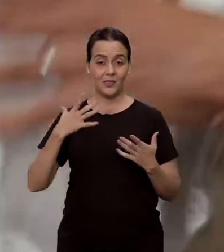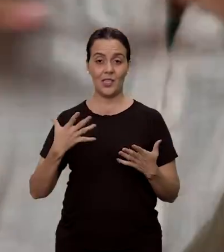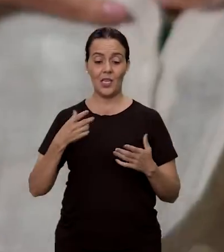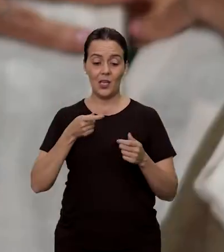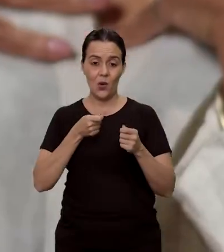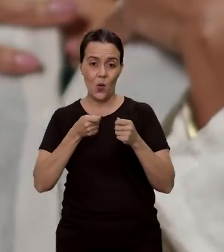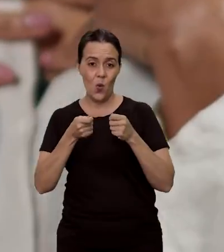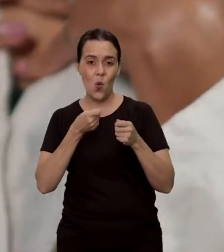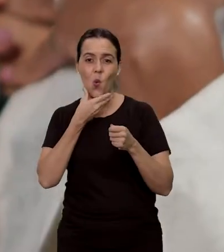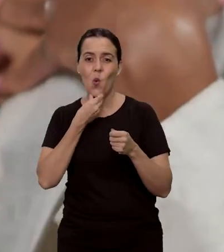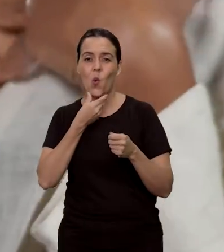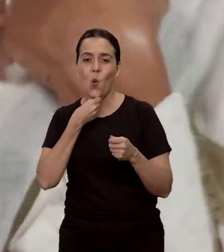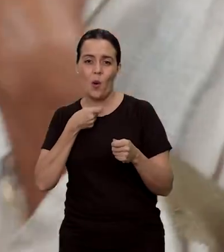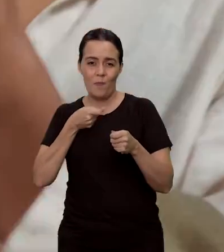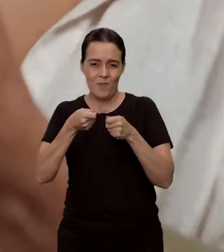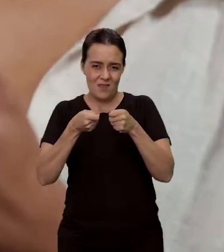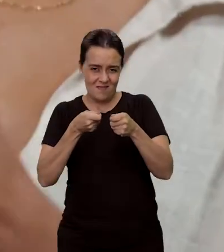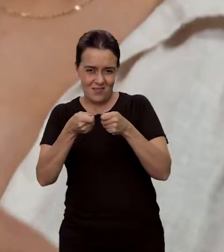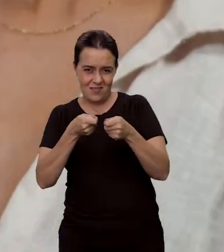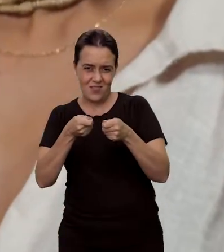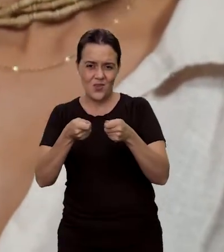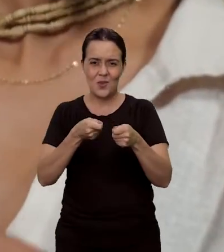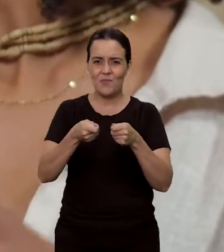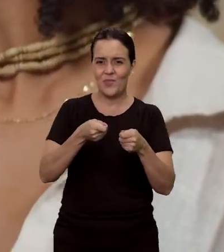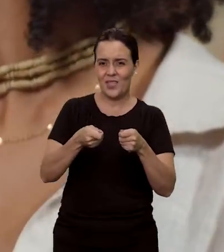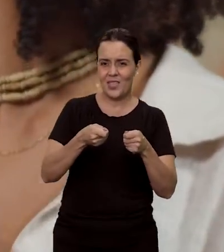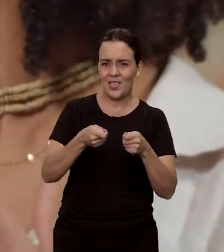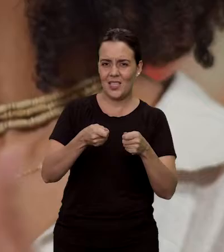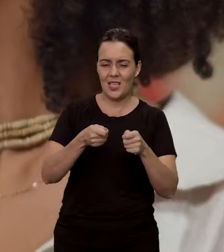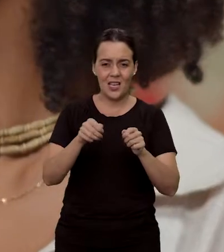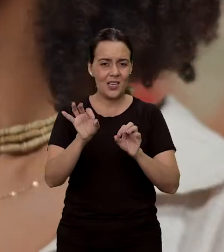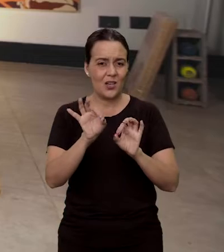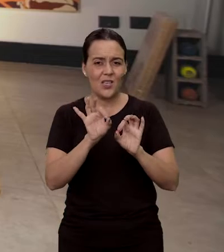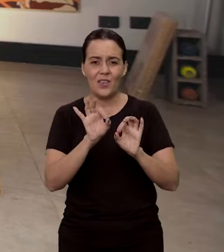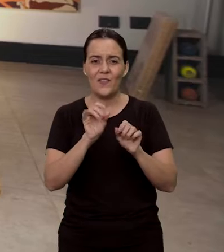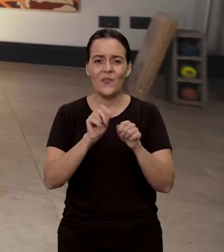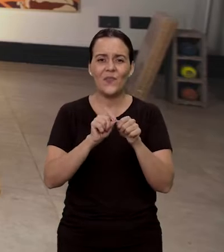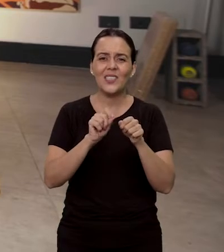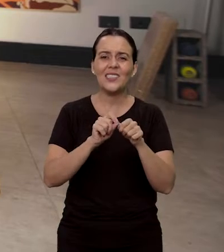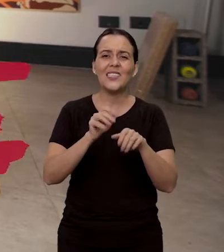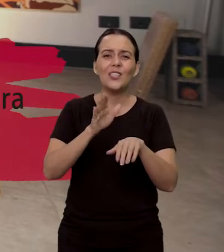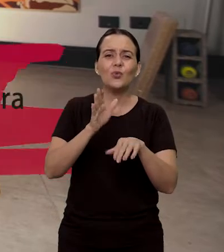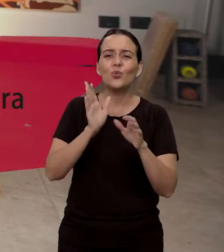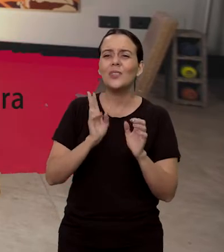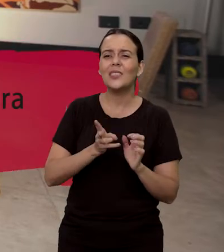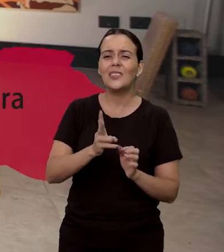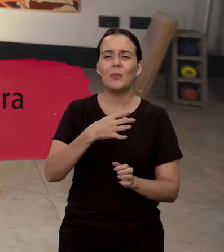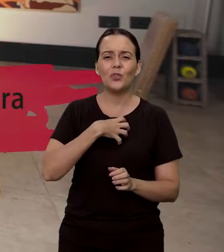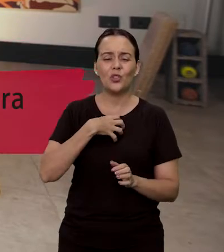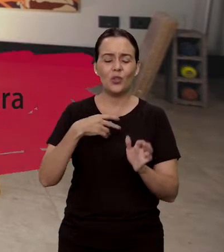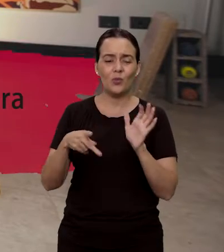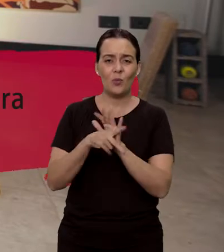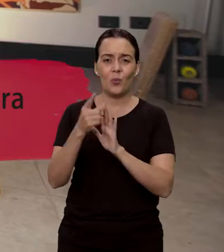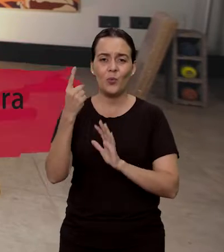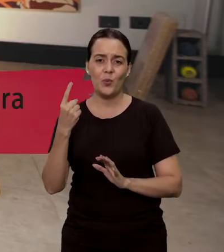O dele, homem, e os dos demais, criando e coisificando. E aí, depois você vai ter ali Newton e Kant,